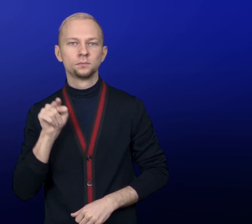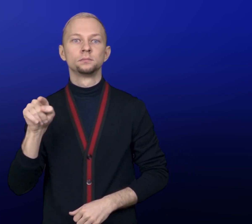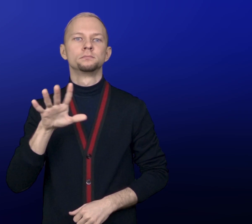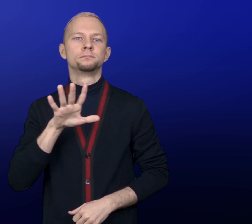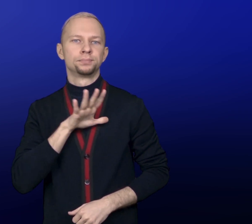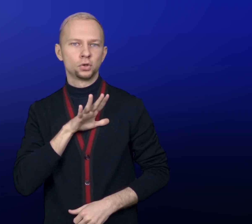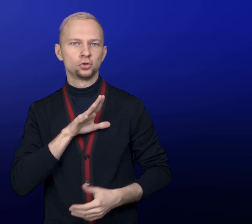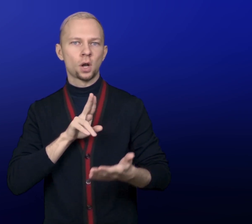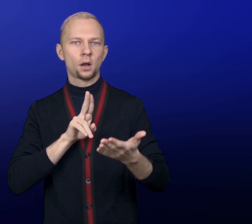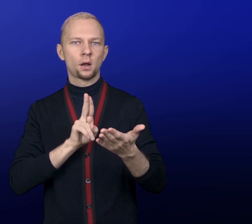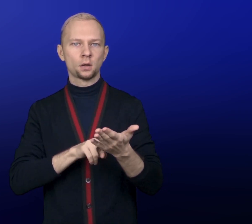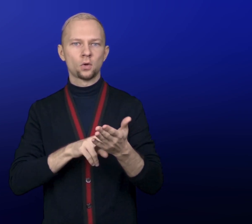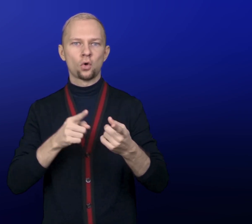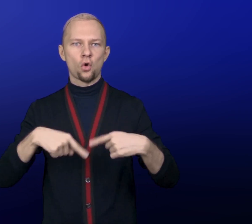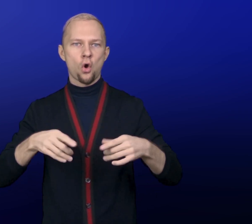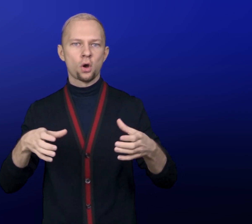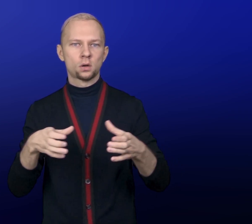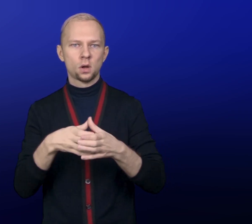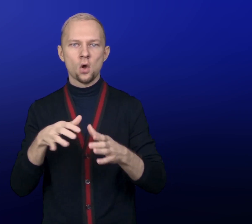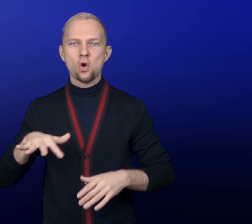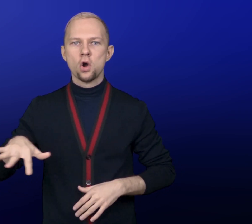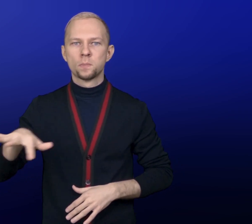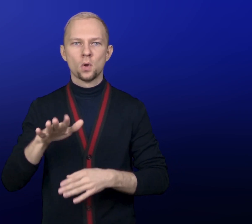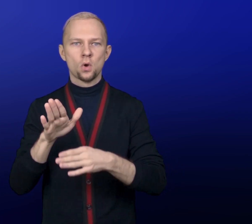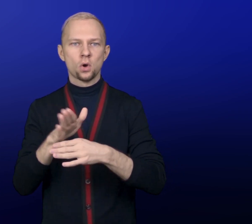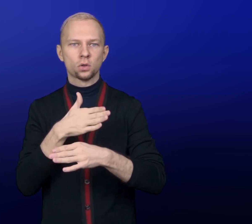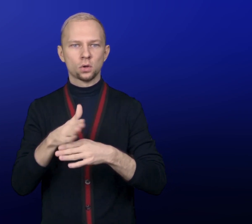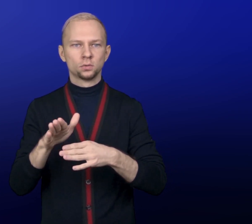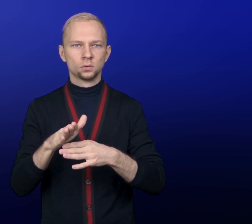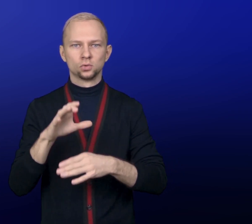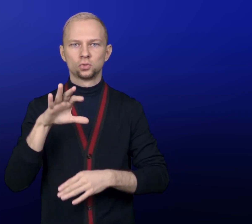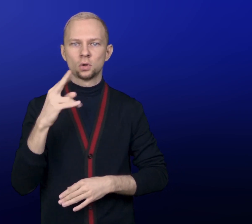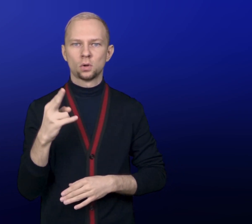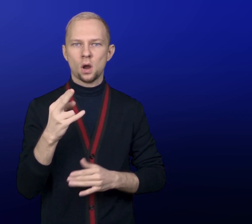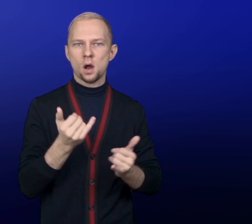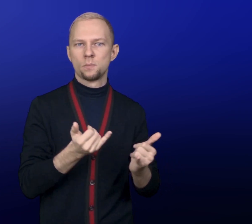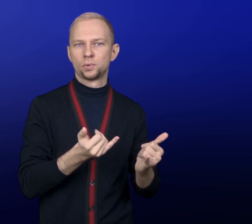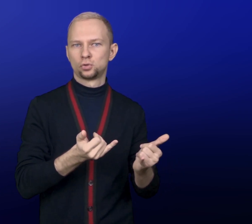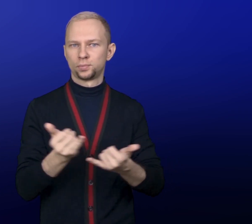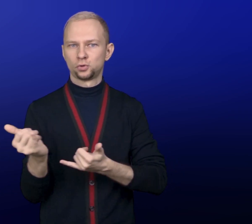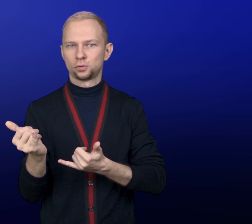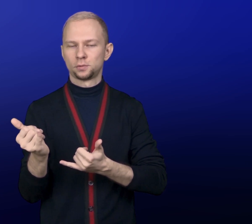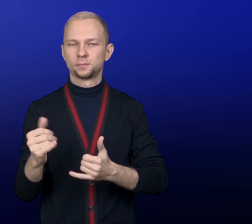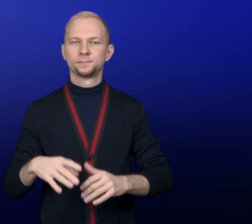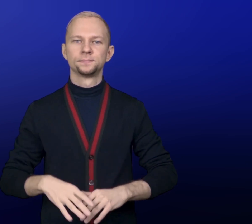он был также членом коллегии областного отдела социального обеспечения.